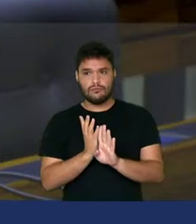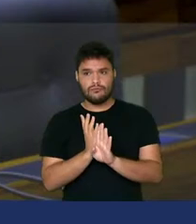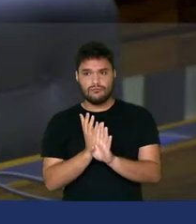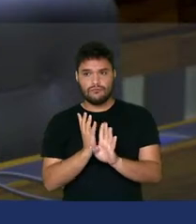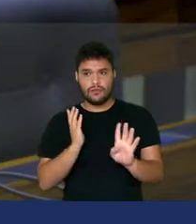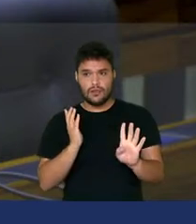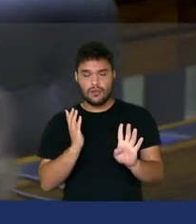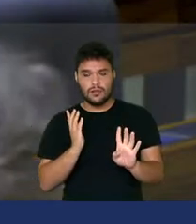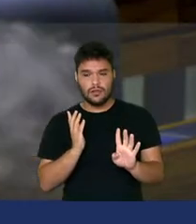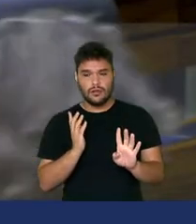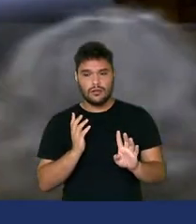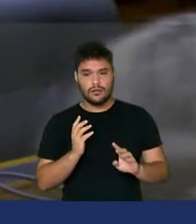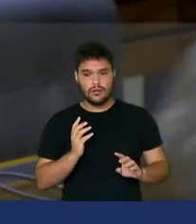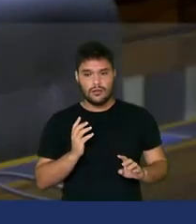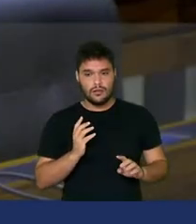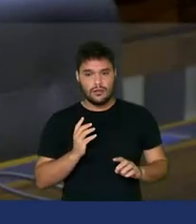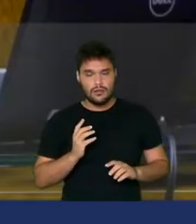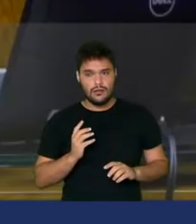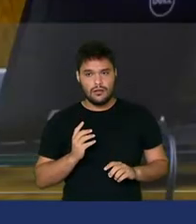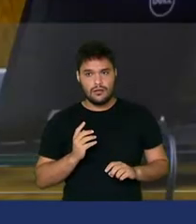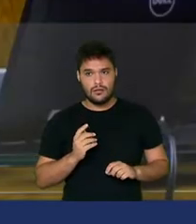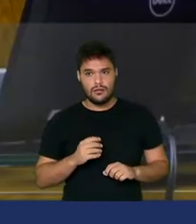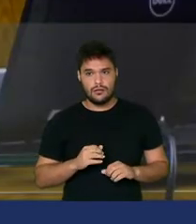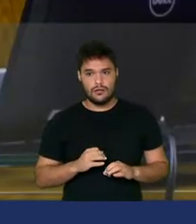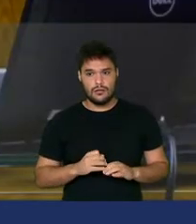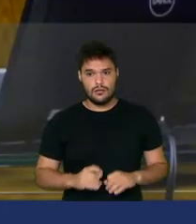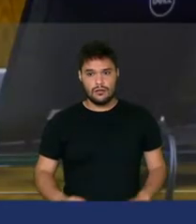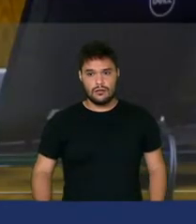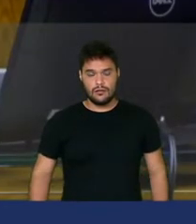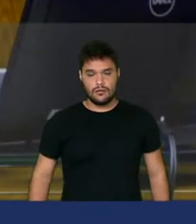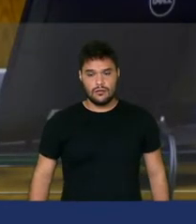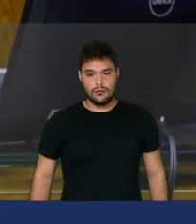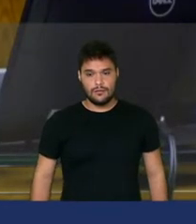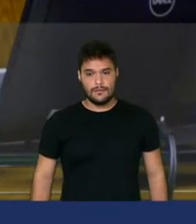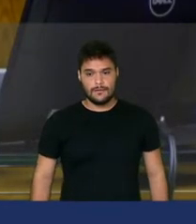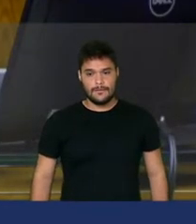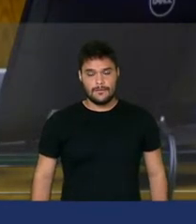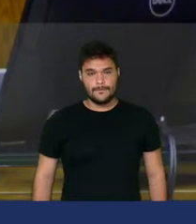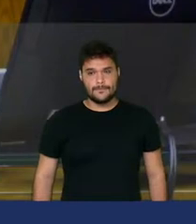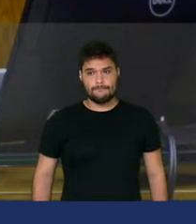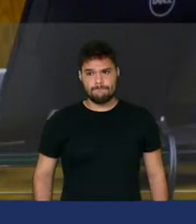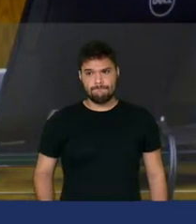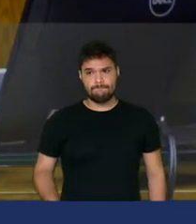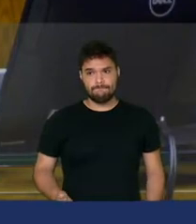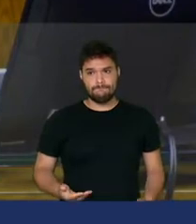APELO AOS INSCRITOS... TÁ , EU SEI, MAS... [PRESIDENTE]: ATÉ PARA QUE A GENTE CONSIGA ENFRENTAR A LEI ALDAIR BANCO TAMBÉM, NÉ ?